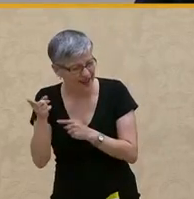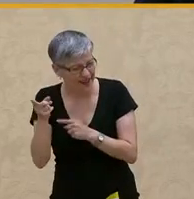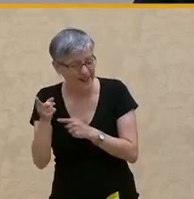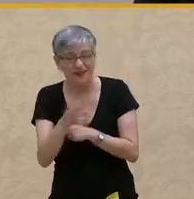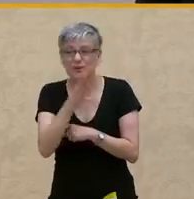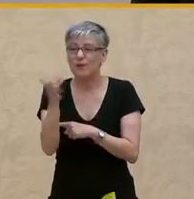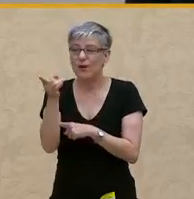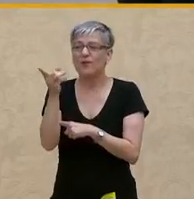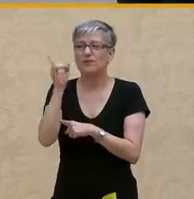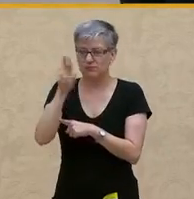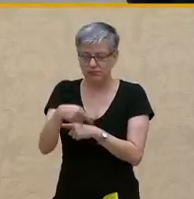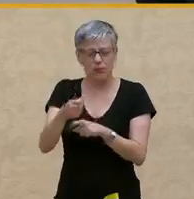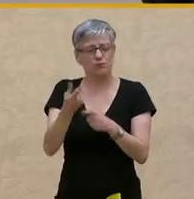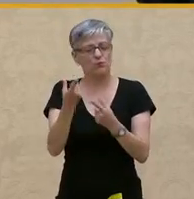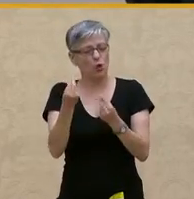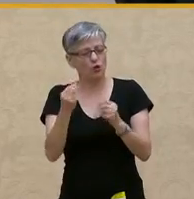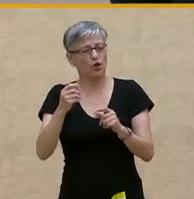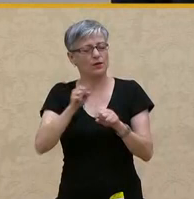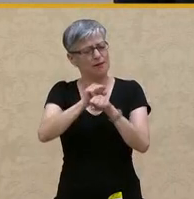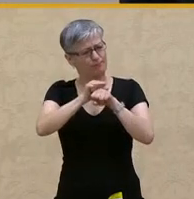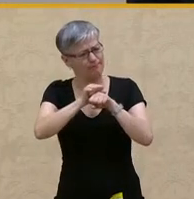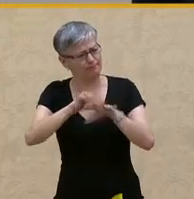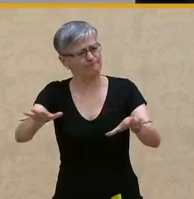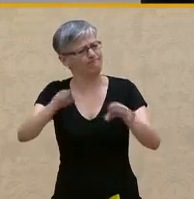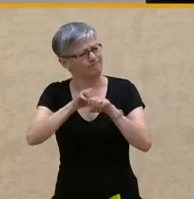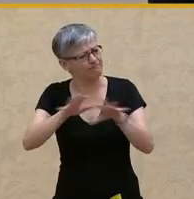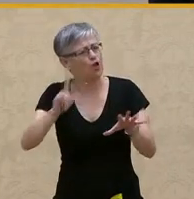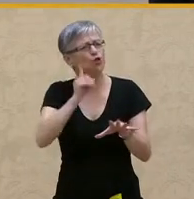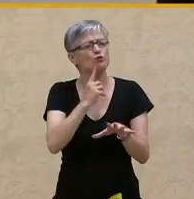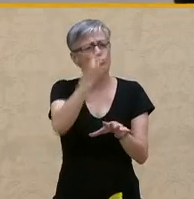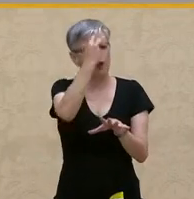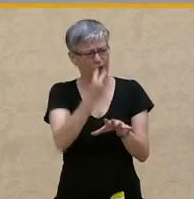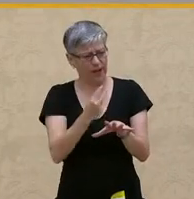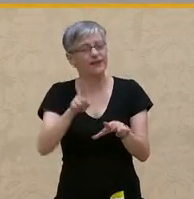gran labor de la divulgación de la sordoceguera y de su capacidad de superación en las carreras